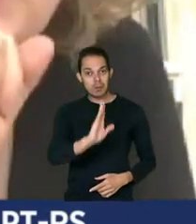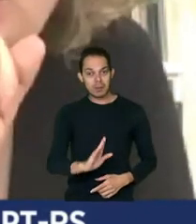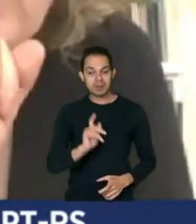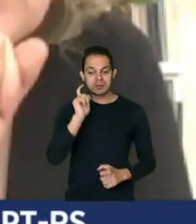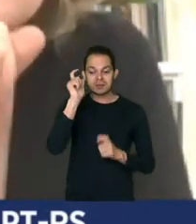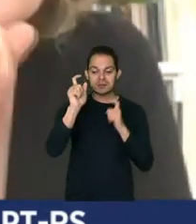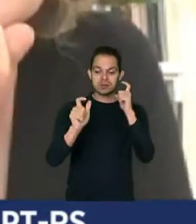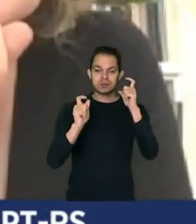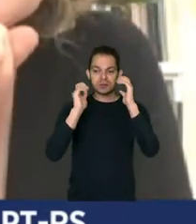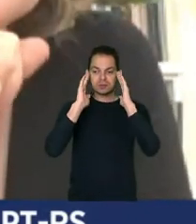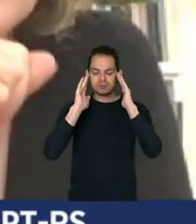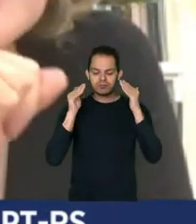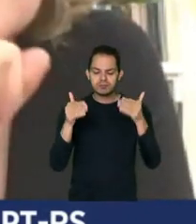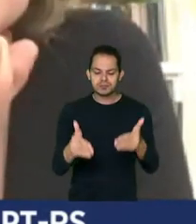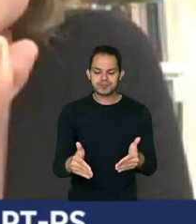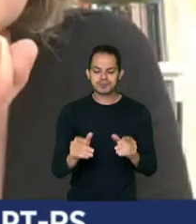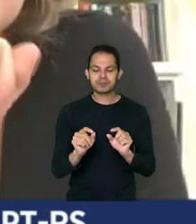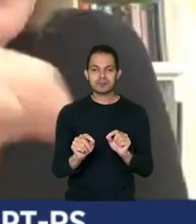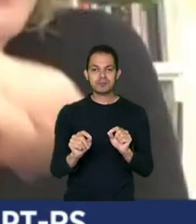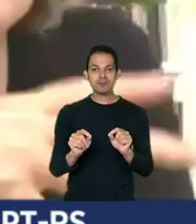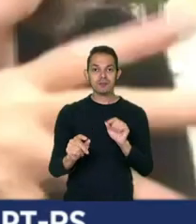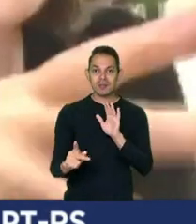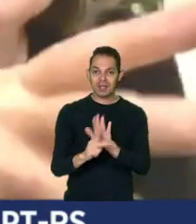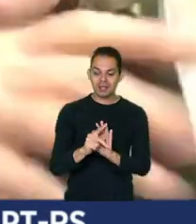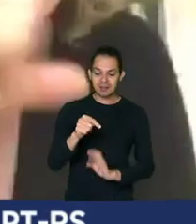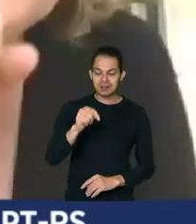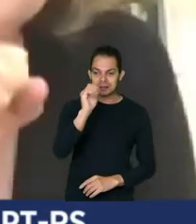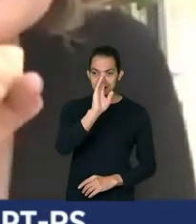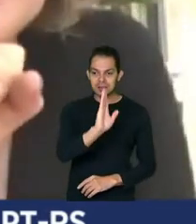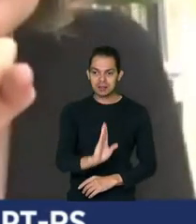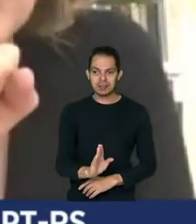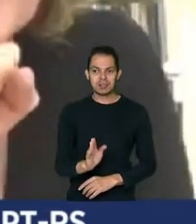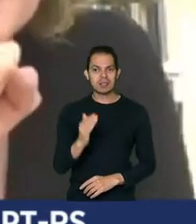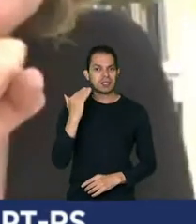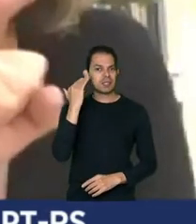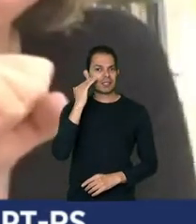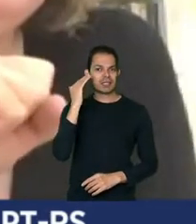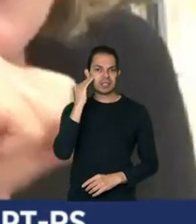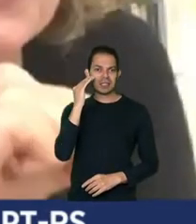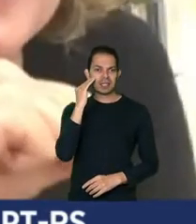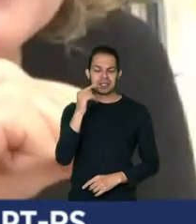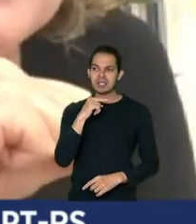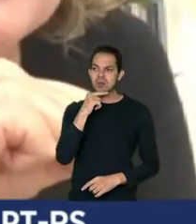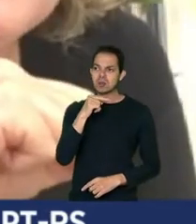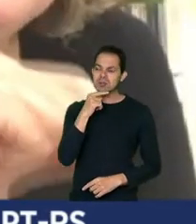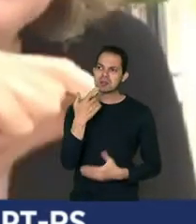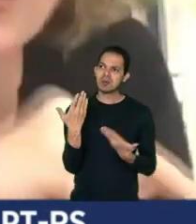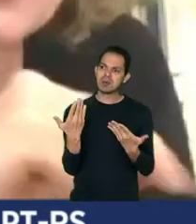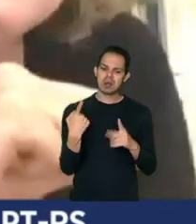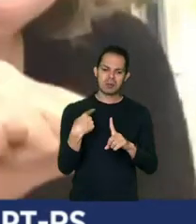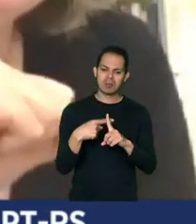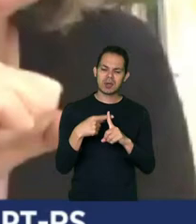AGRESSÃO MILITAR. E O PRÓPRIO BRASIL SE PREOCUPE MAIS TAMBÉM COM QUESTÕES AQUI NOSSAS. EU NÃO CONSIGO ENTENDER, PRESIDENTE CÉLIO